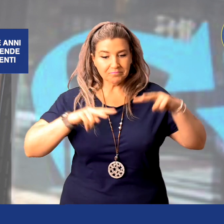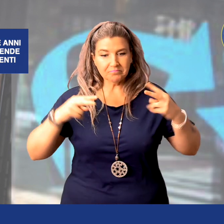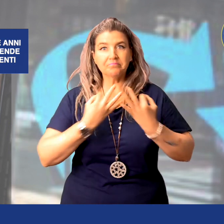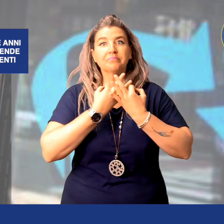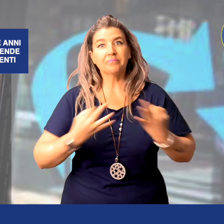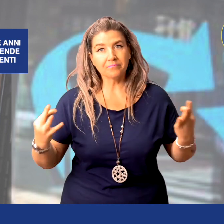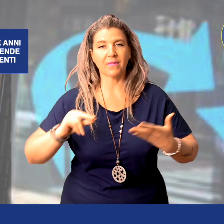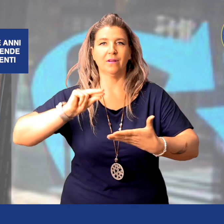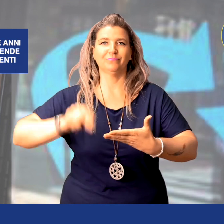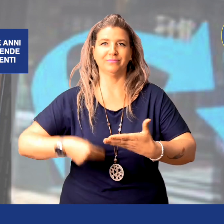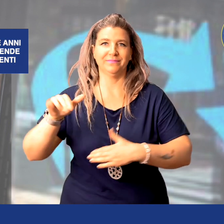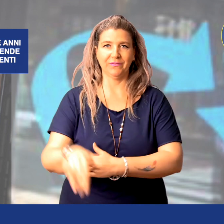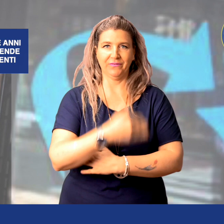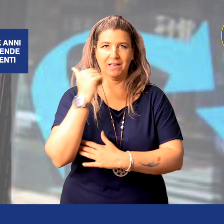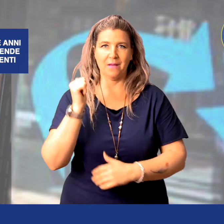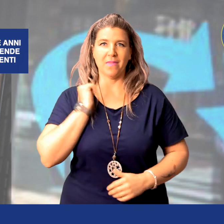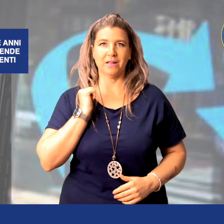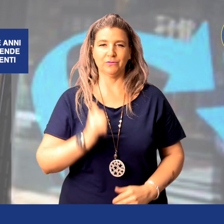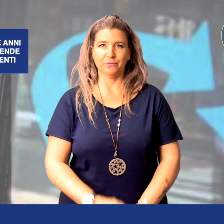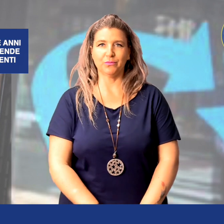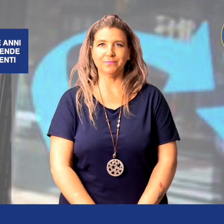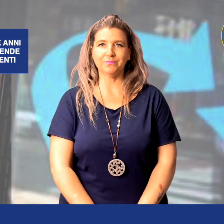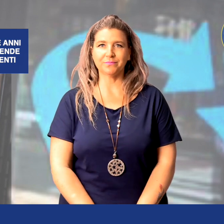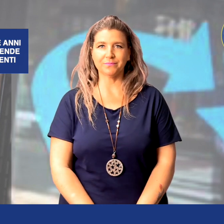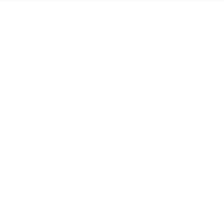più adatta alla propria situazione personale.